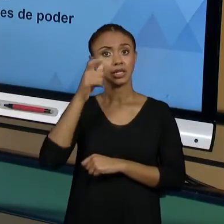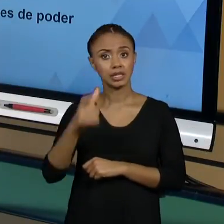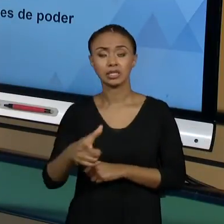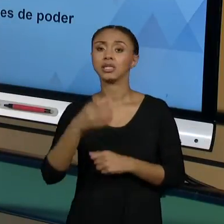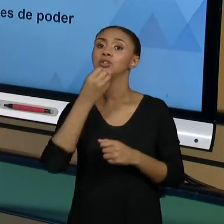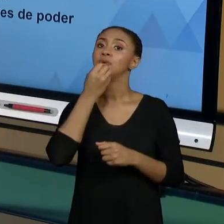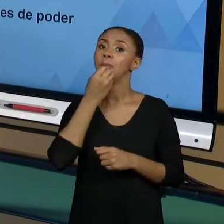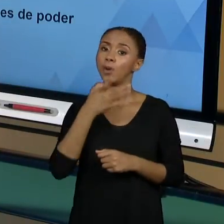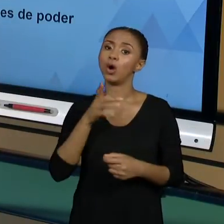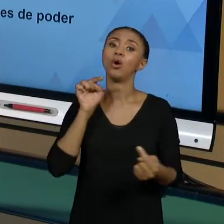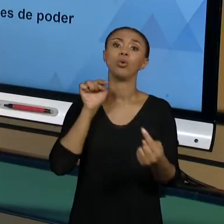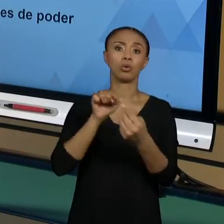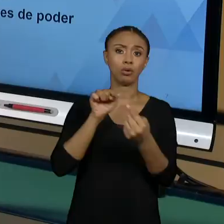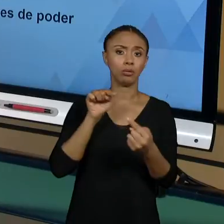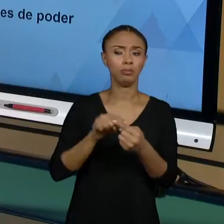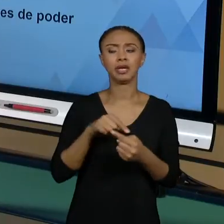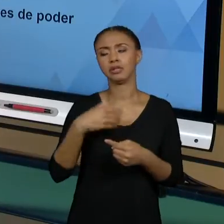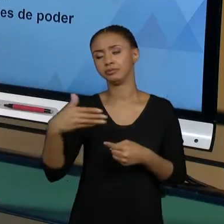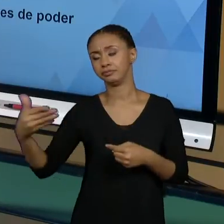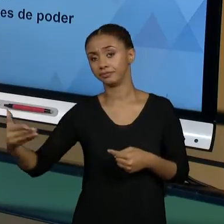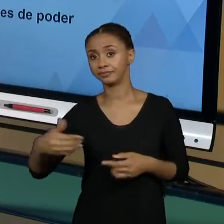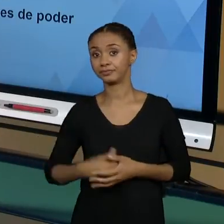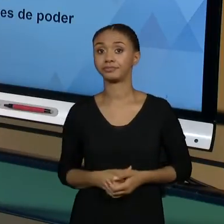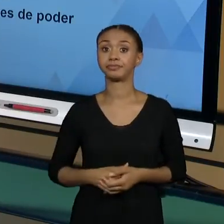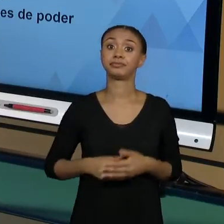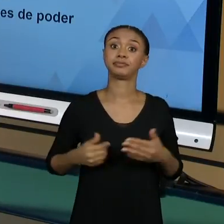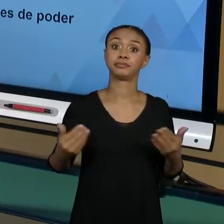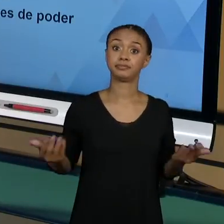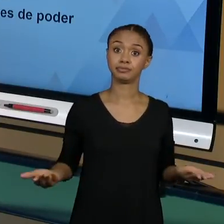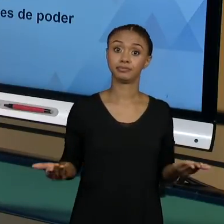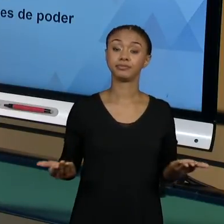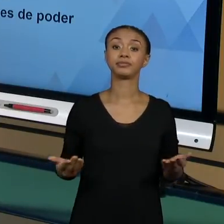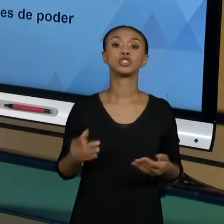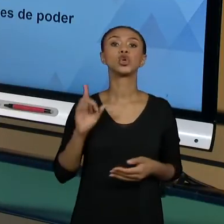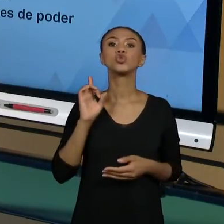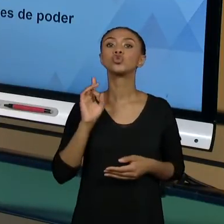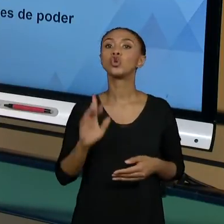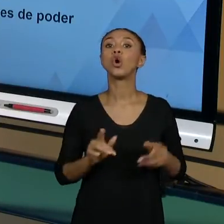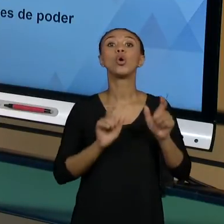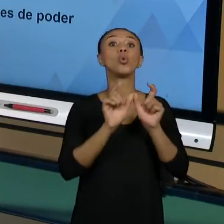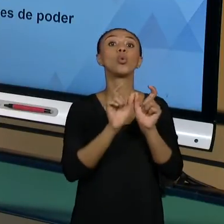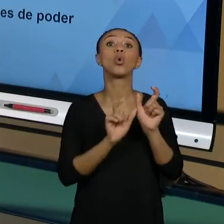ELA É UMA CONCEPÇÃO CONTRA-HEGEMÔNICA. POR